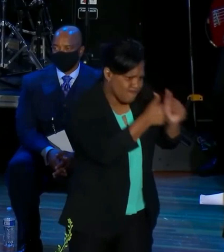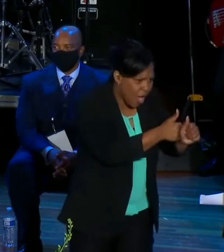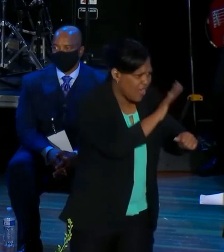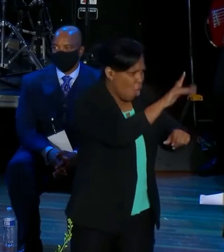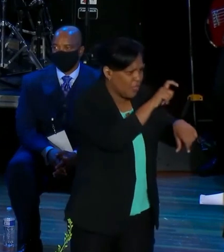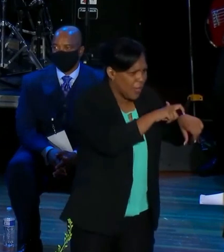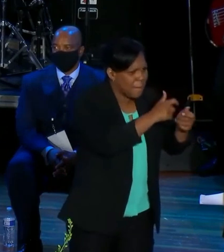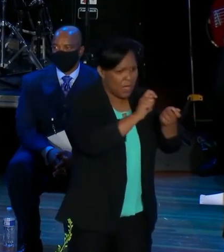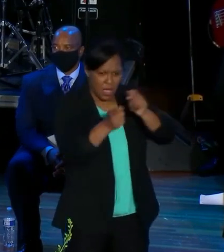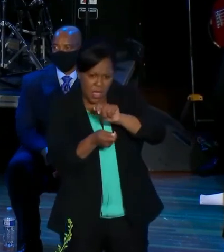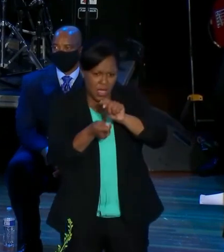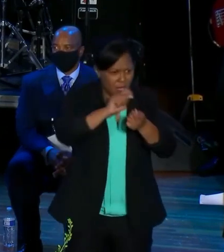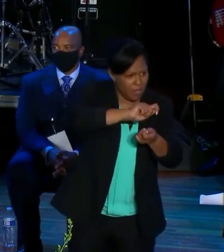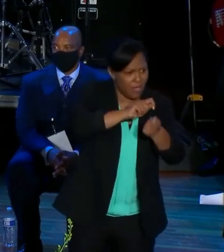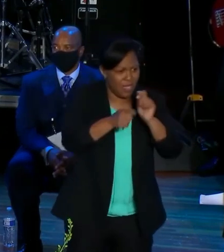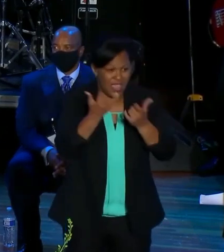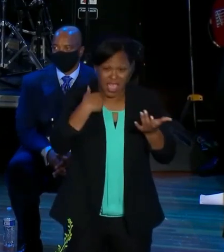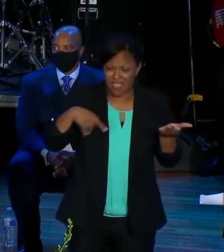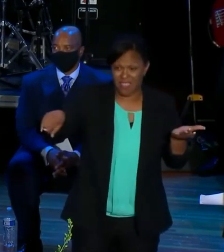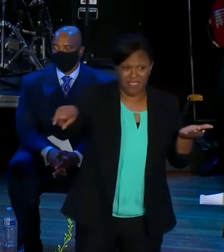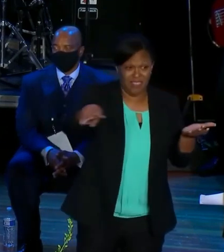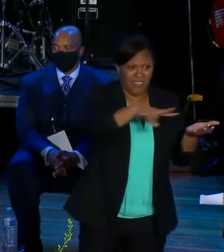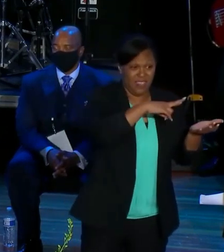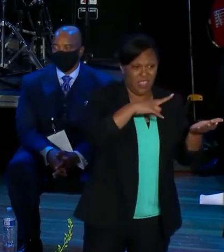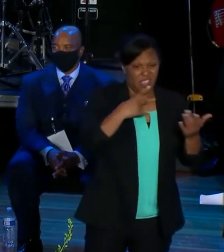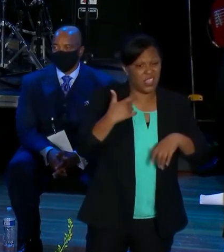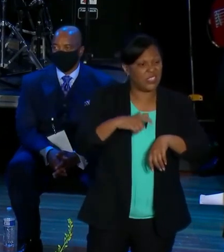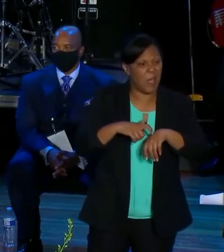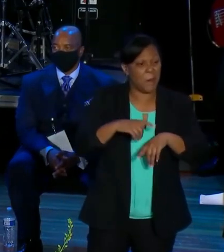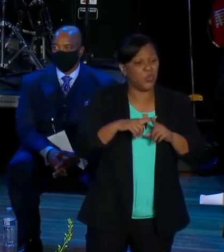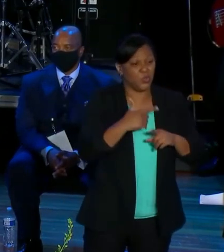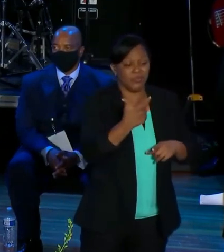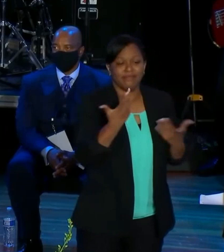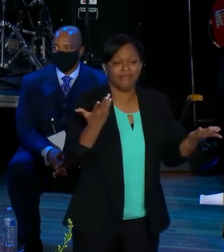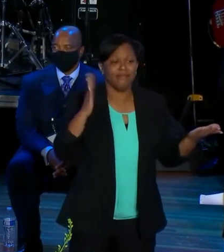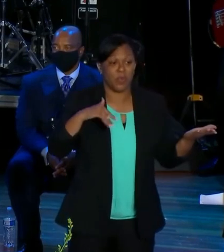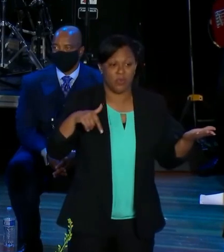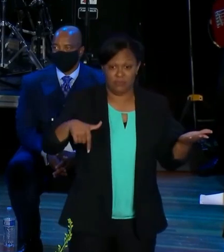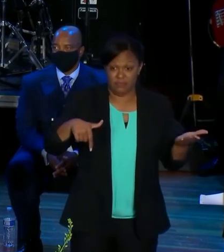Jag ska tala om för dig att de som sitter i Washington och talar om att militarisera landet